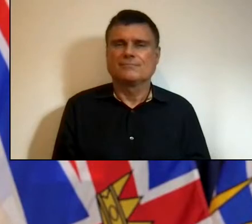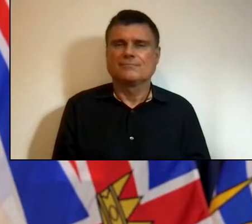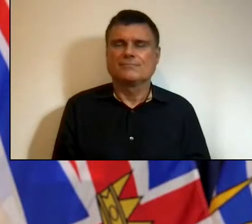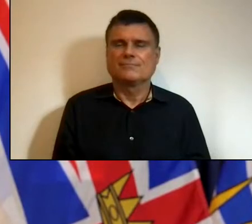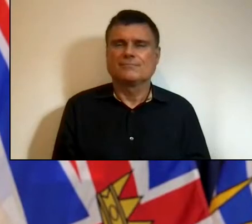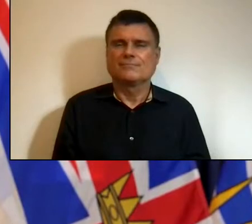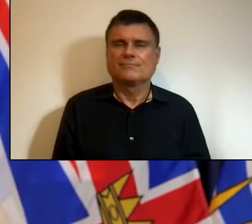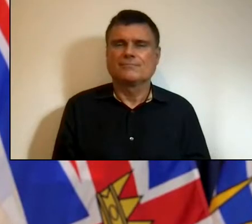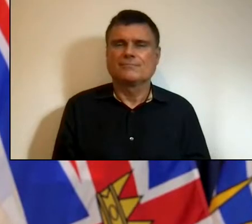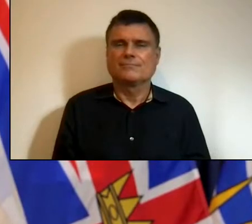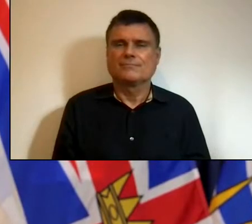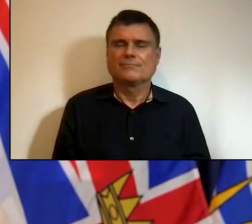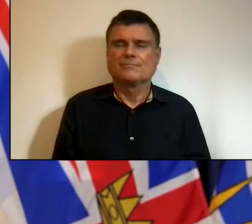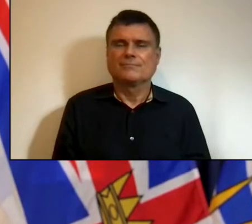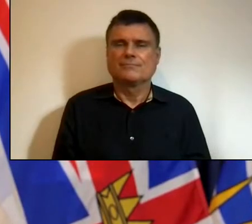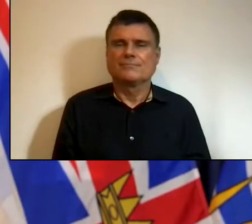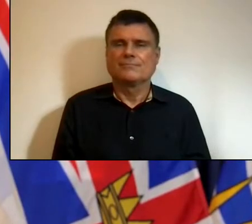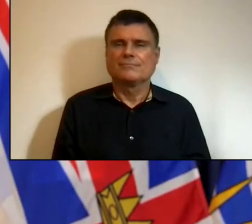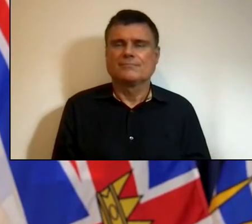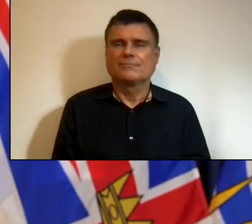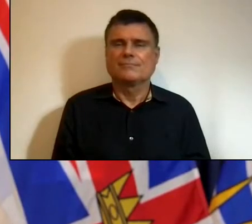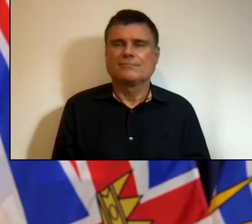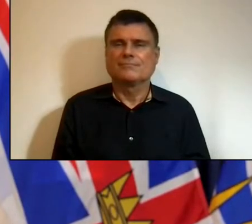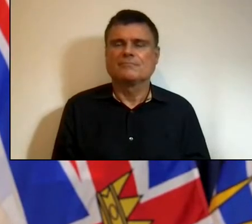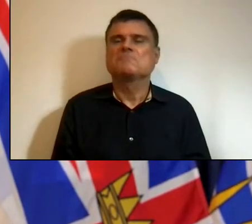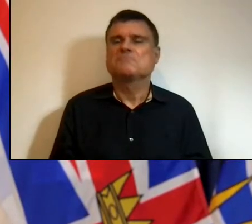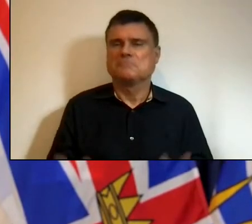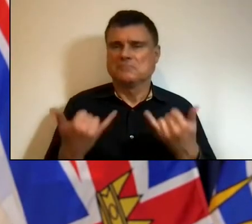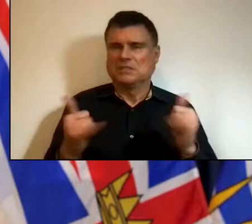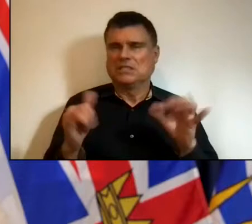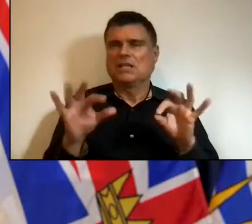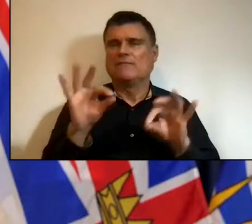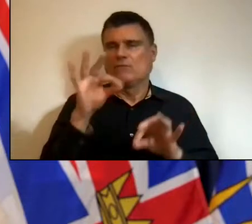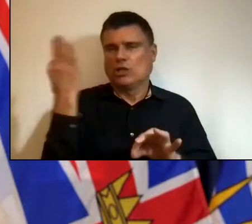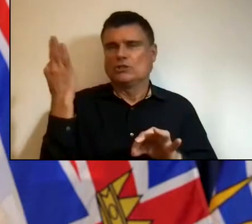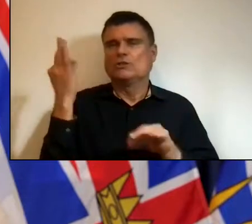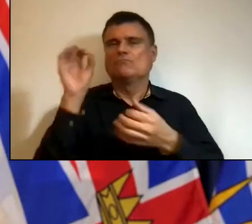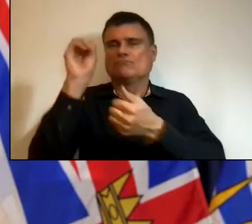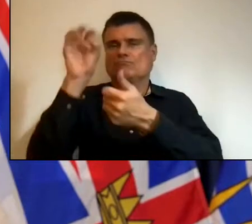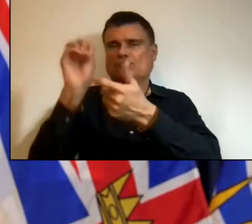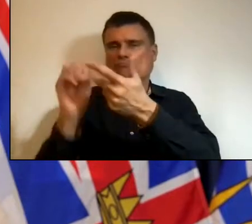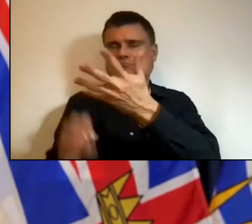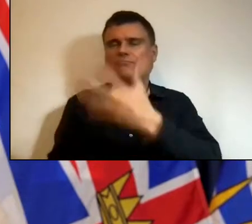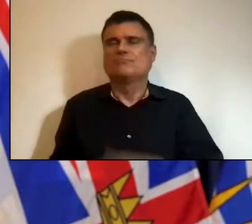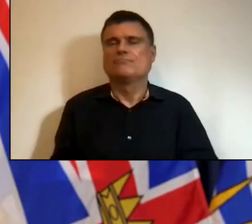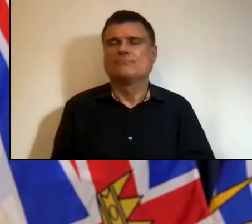isolé six deux des autres. De